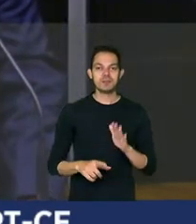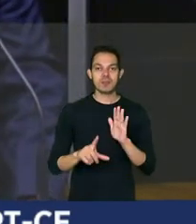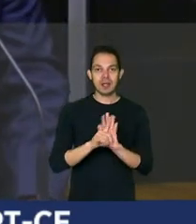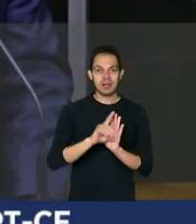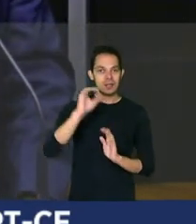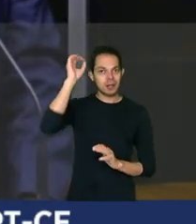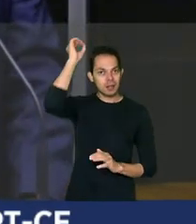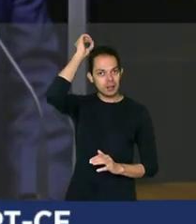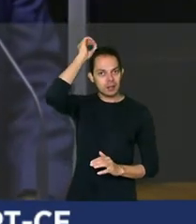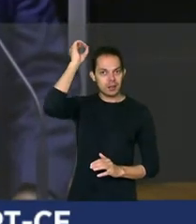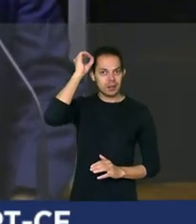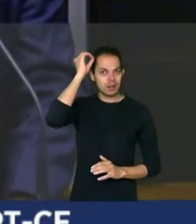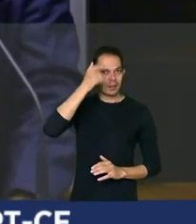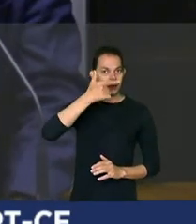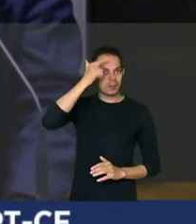PAÍS NESSE MOMENTO, A LEI PAULO GUSTAVO, QUE JÁ FOI